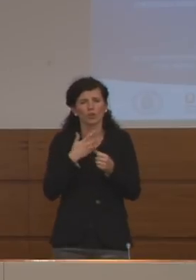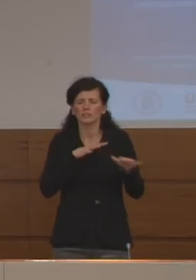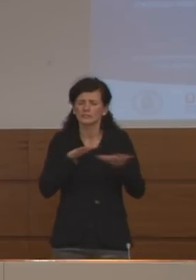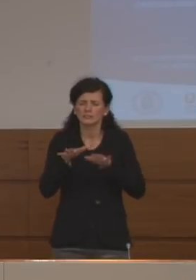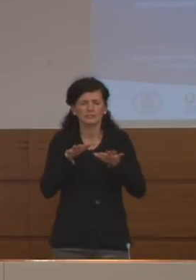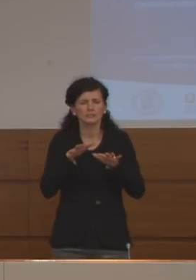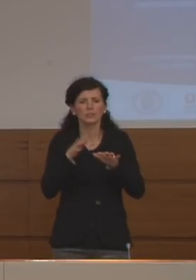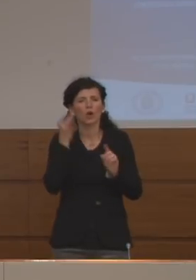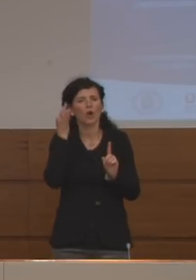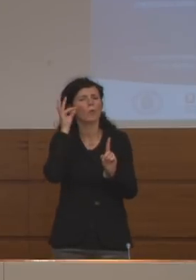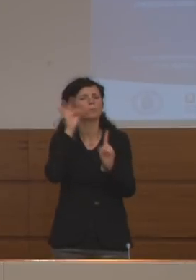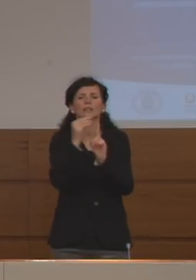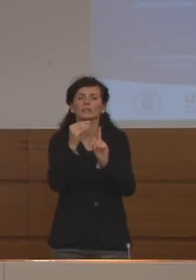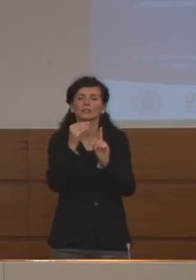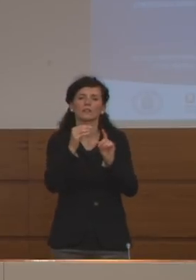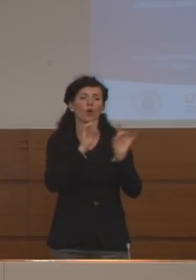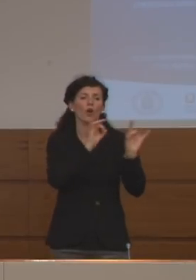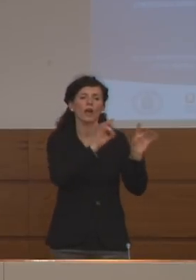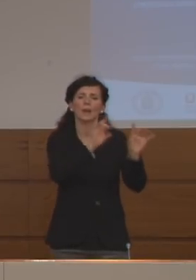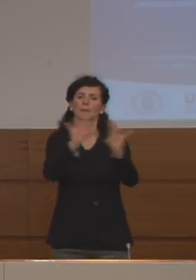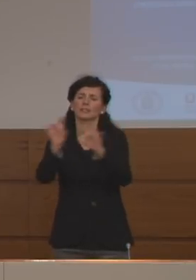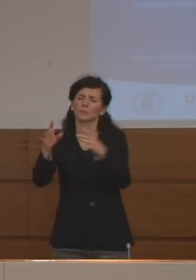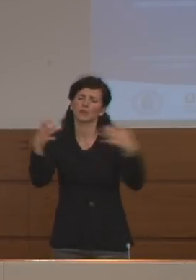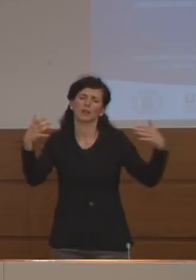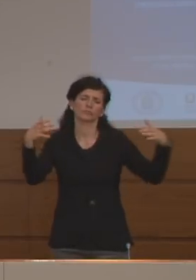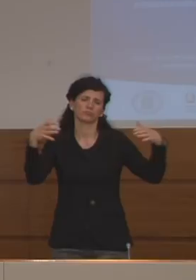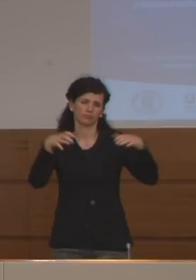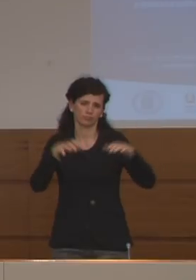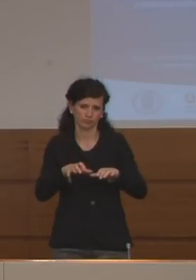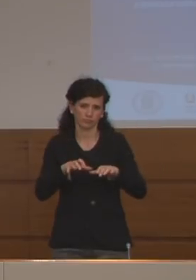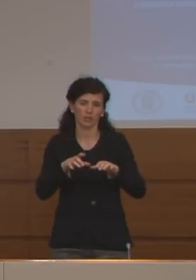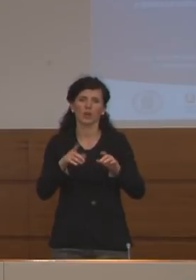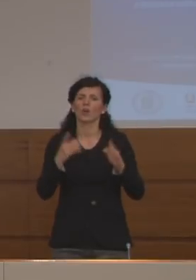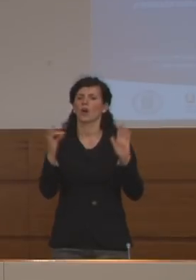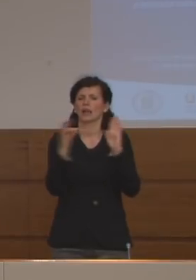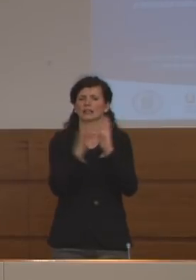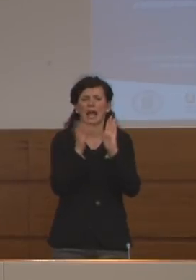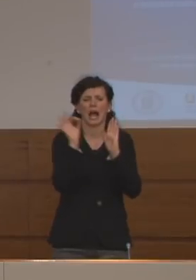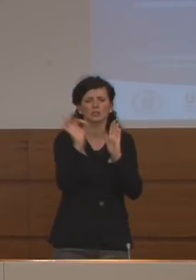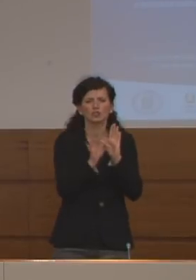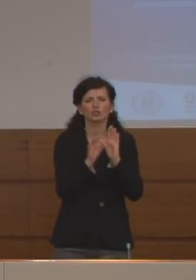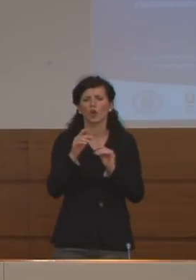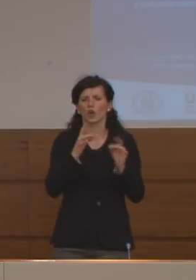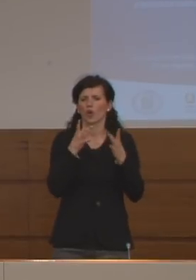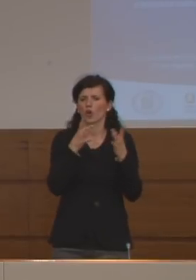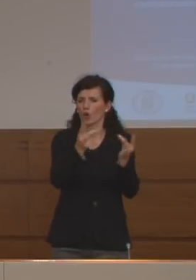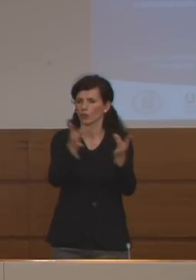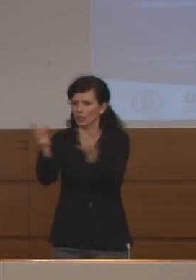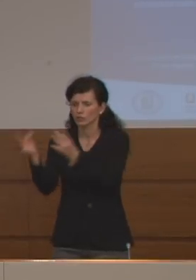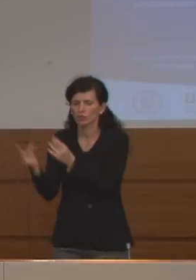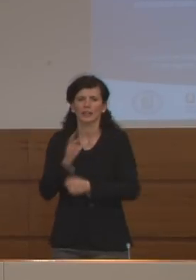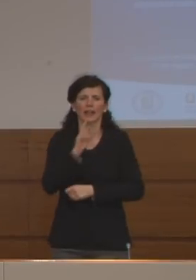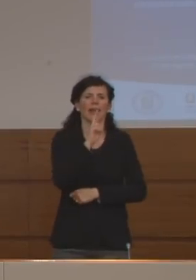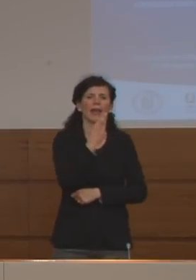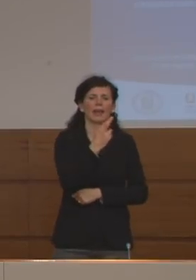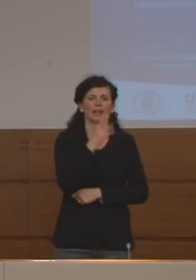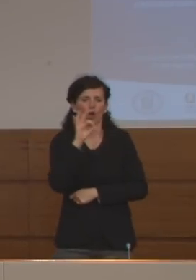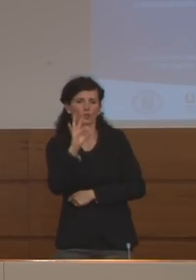se preferite, l'indice di contagiosità, l'R-0, l'R-t, come meglio lo volete chiamare.